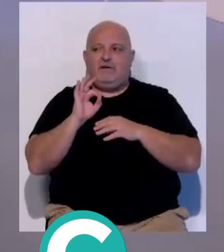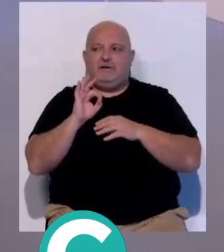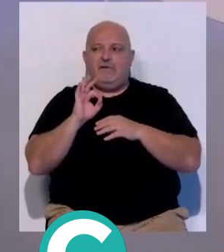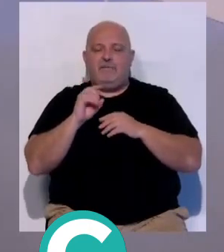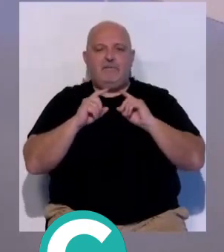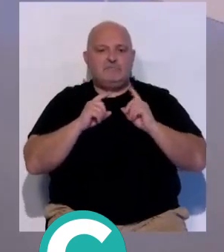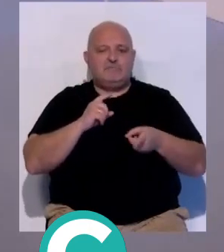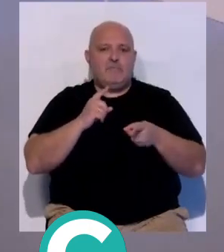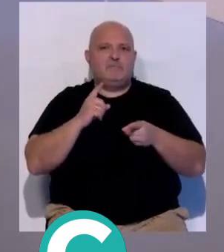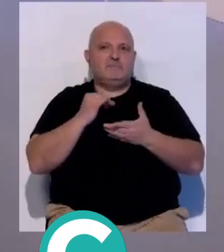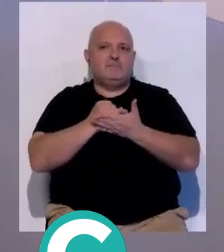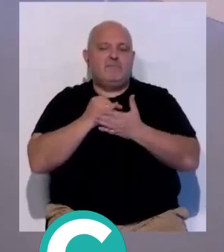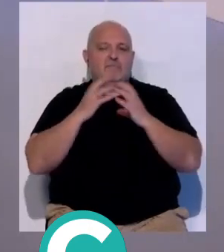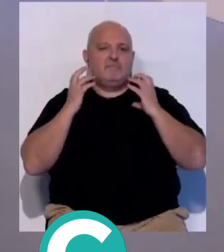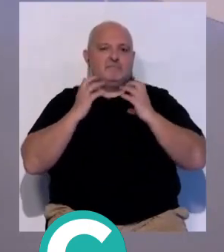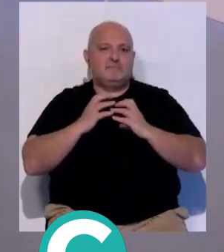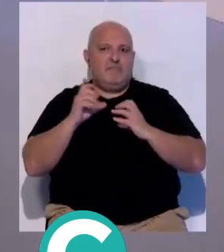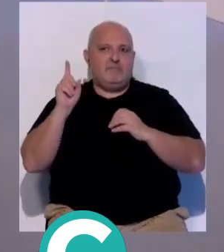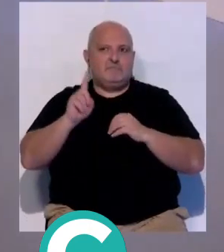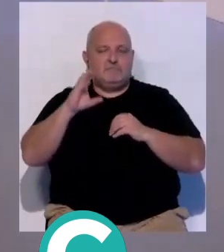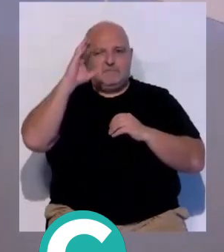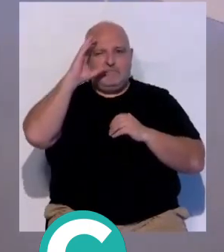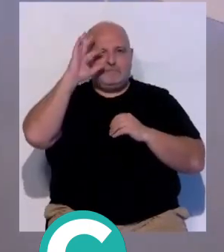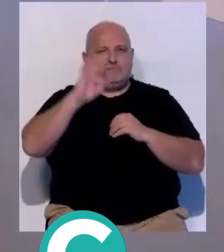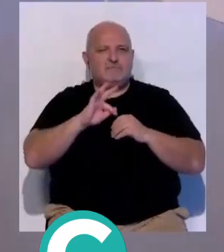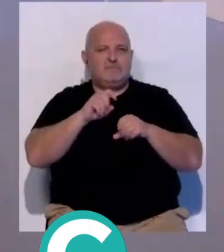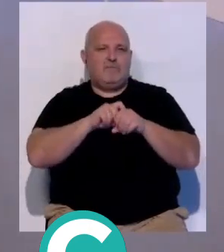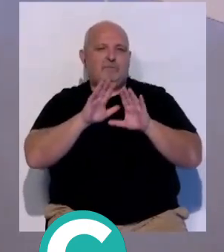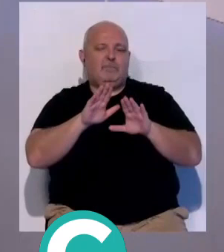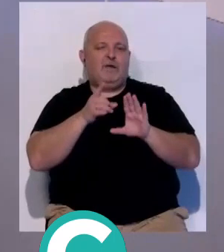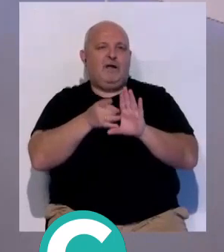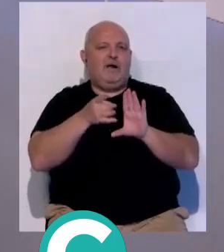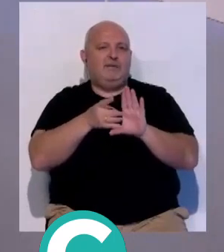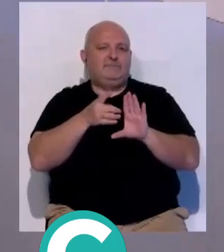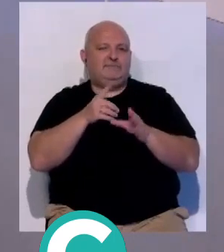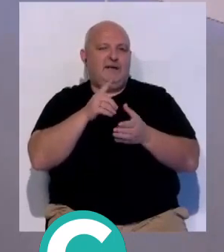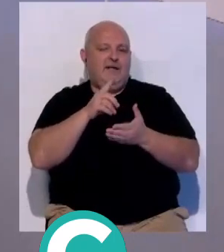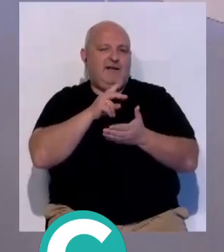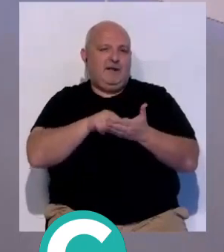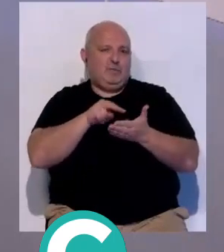director del Instituto Cervantes Escuchar Como habla la calidad de lectura que tiene Cómo es